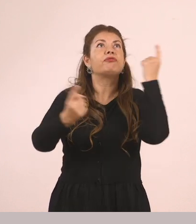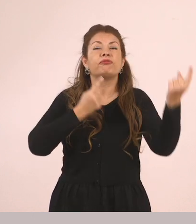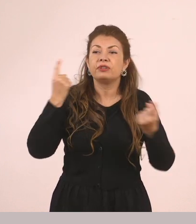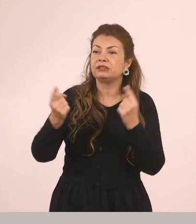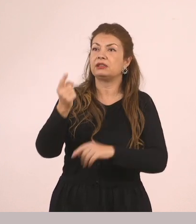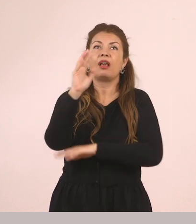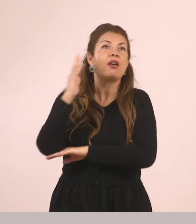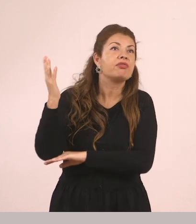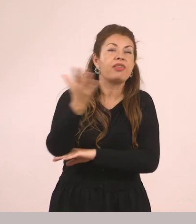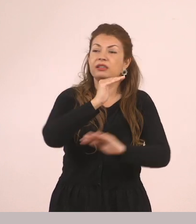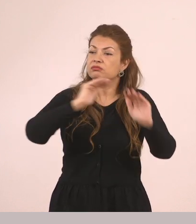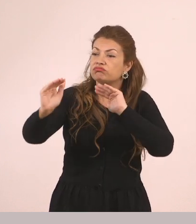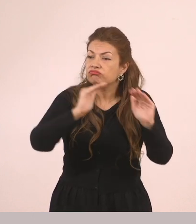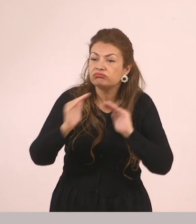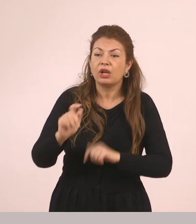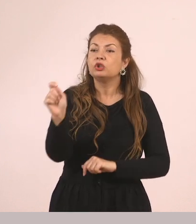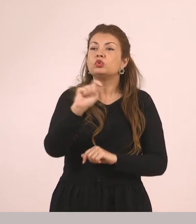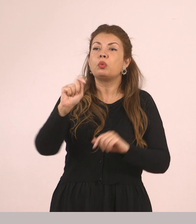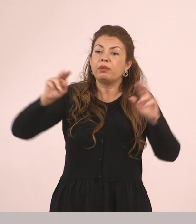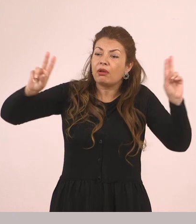και απολαμβάνουν καθαρότερες τις γειτονιές και τις πόλεις τους;